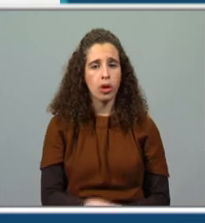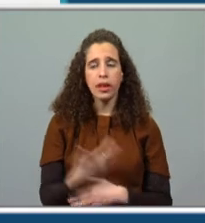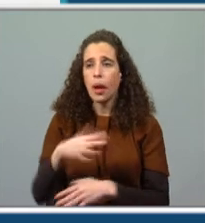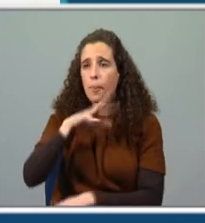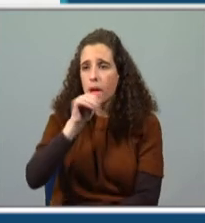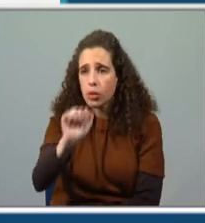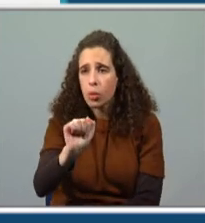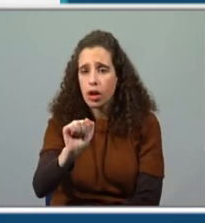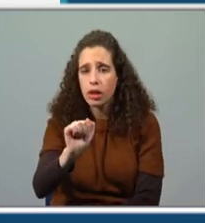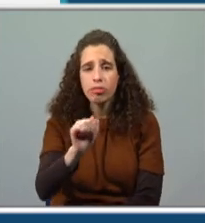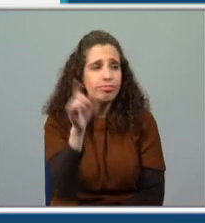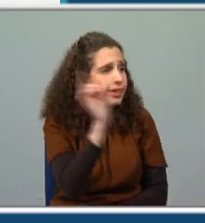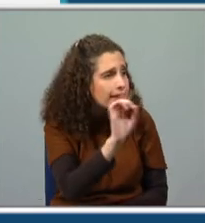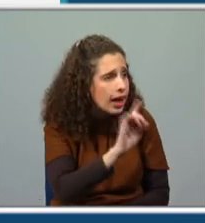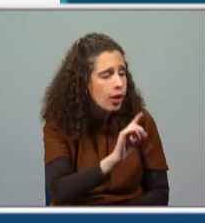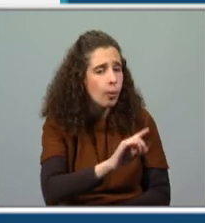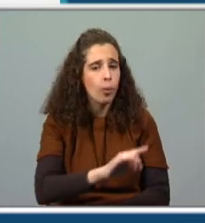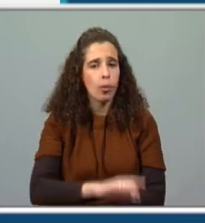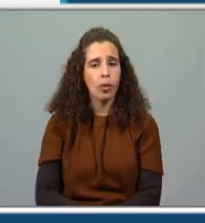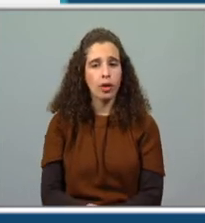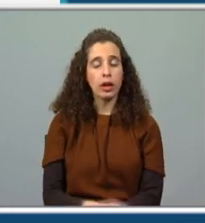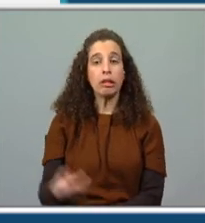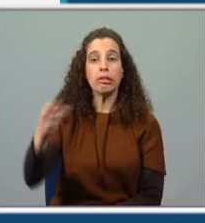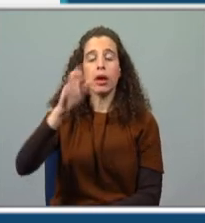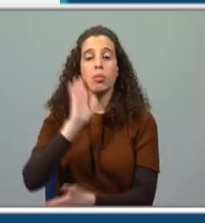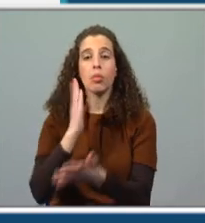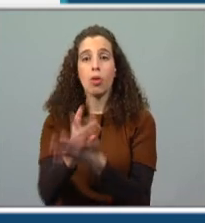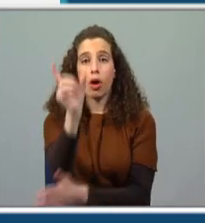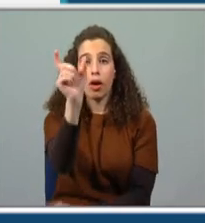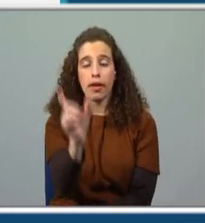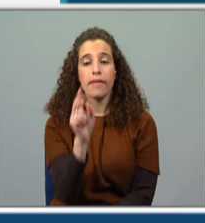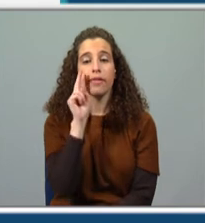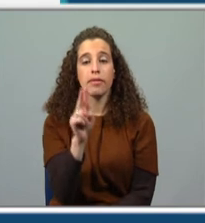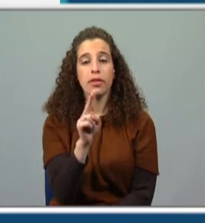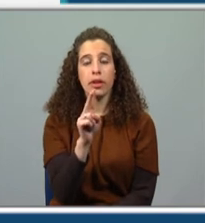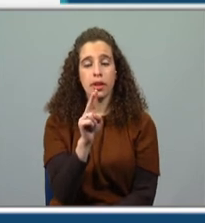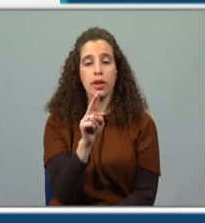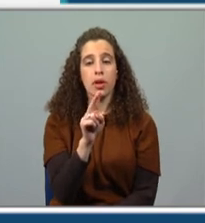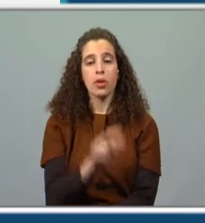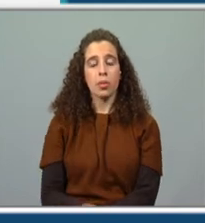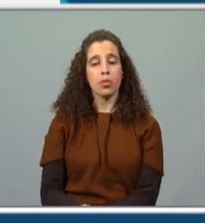tua mama também não E chegamos a última vinheta e vemos a Mafalda que tem o 你媽媽也沒有 我們已經到了最後一個小插圖，我們看到 Mafalda 擁有